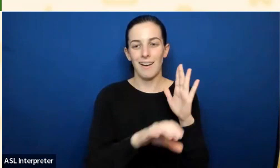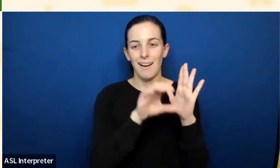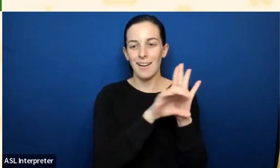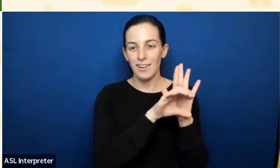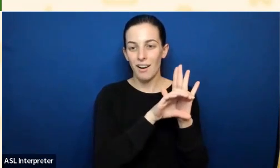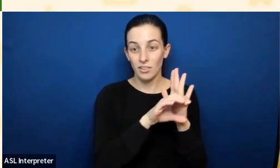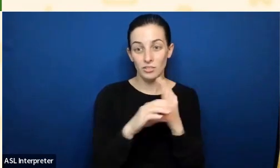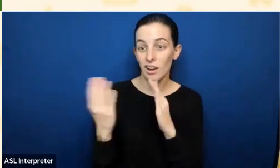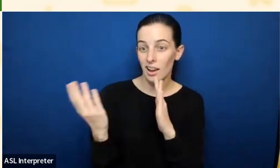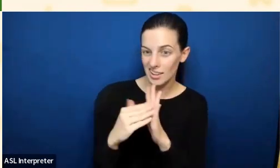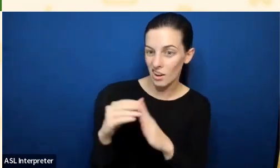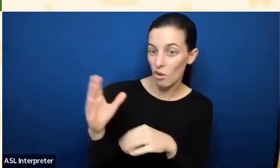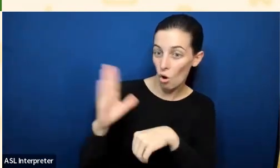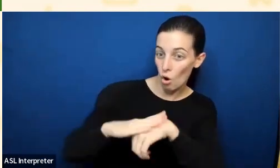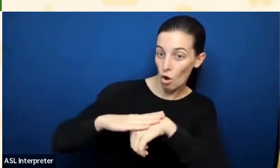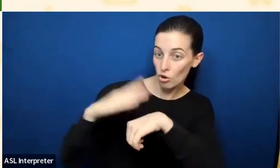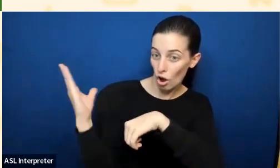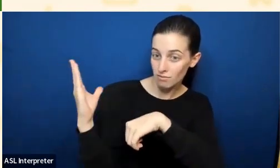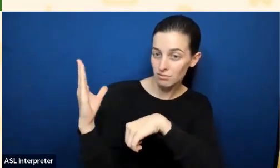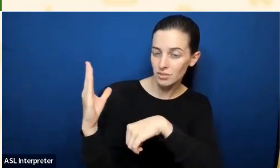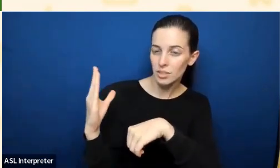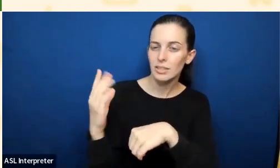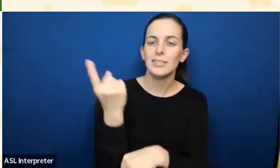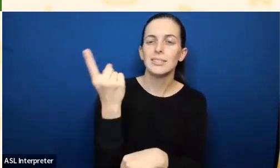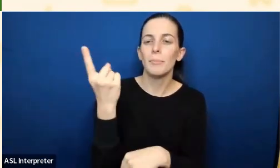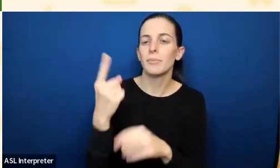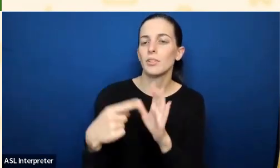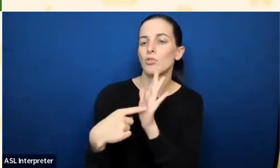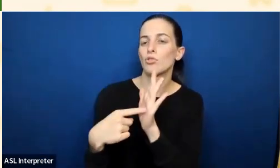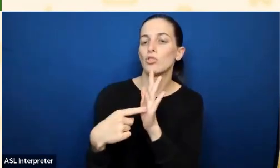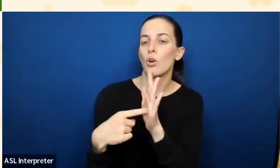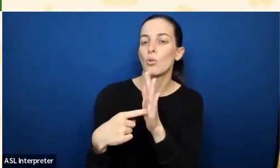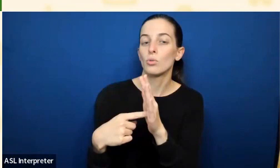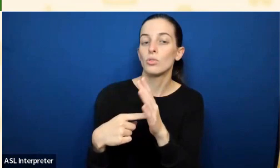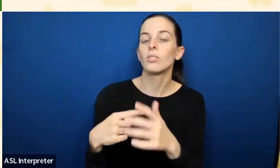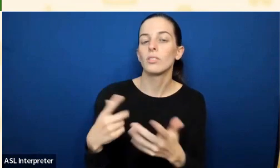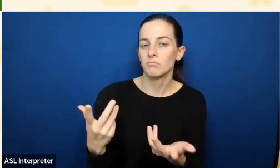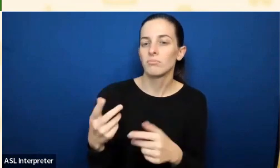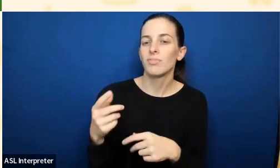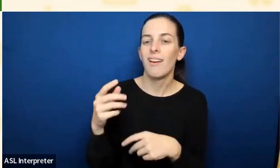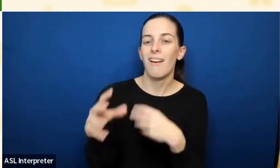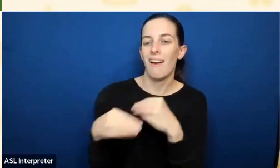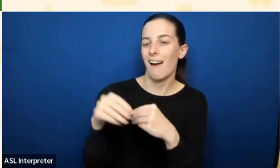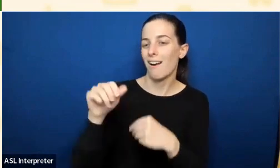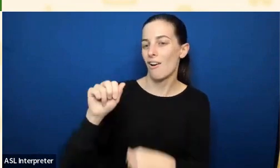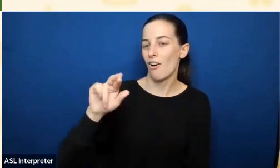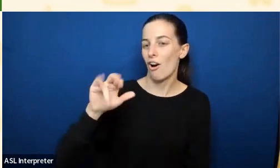Entonces, estos indicadores de estado, ya sean palabras, íconos, usamos ARIA-hidden para ocultarlos. Cuando lo probé usando mi lector de pantalla,